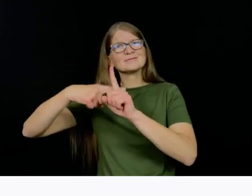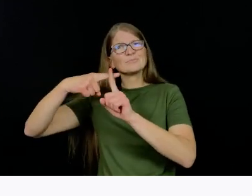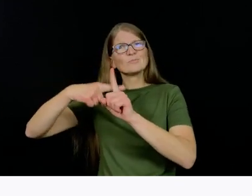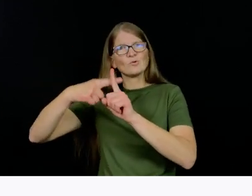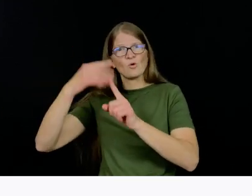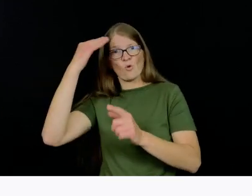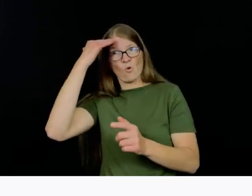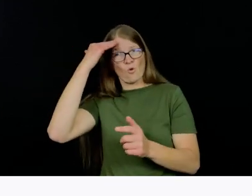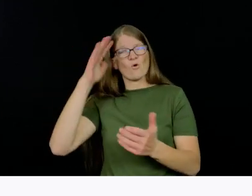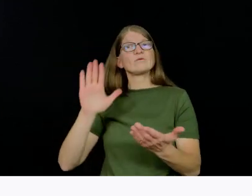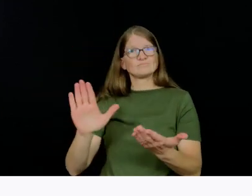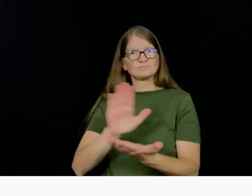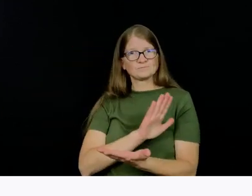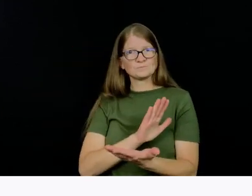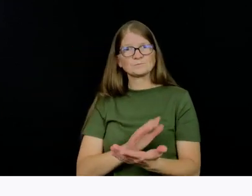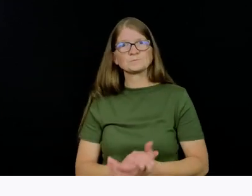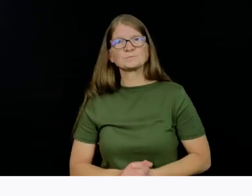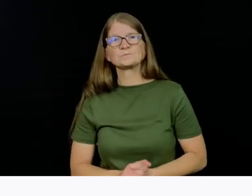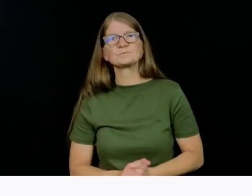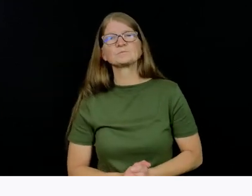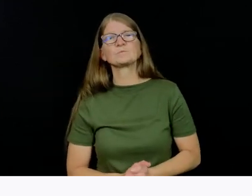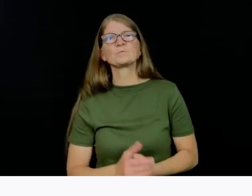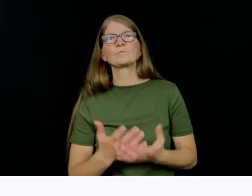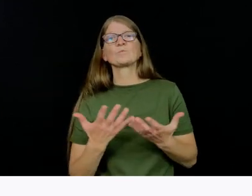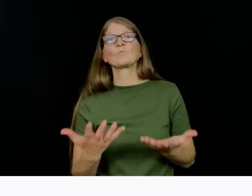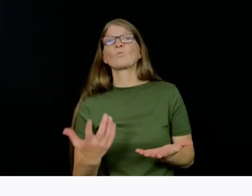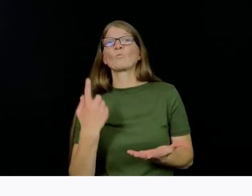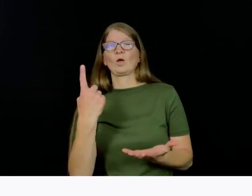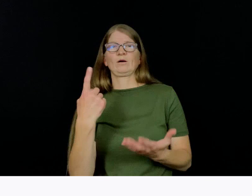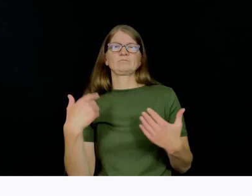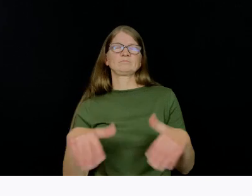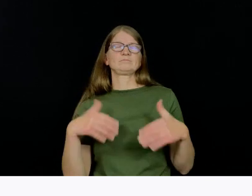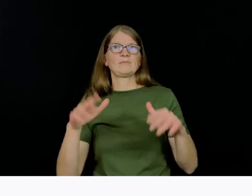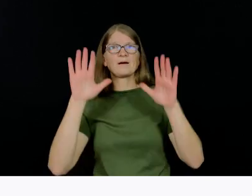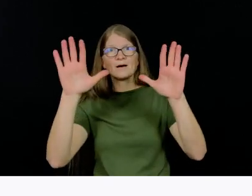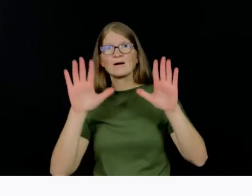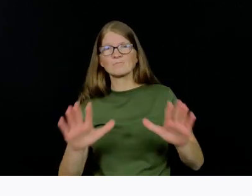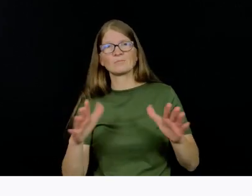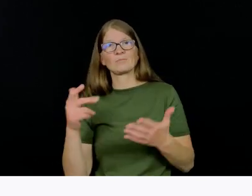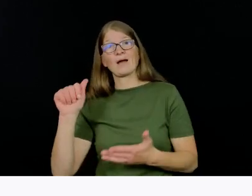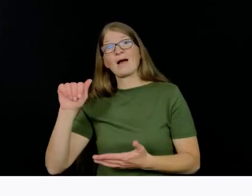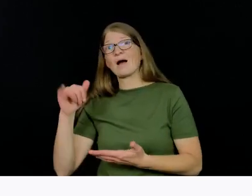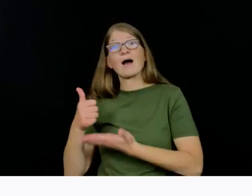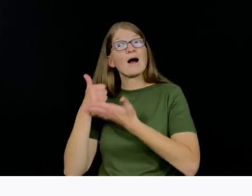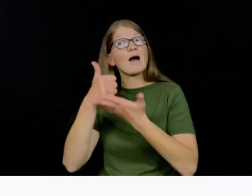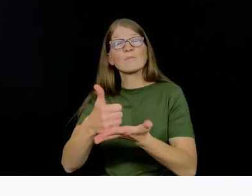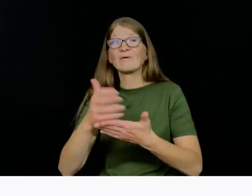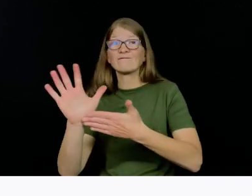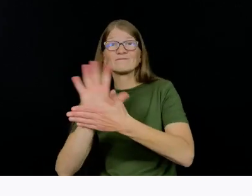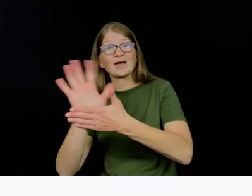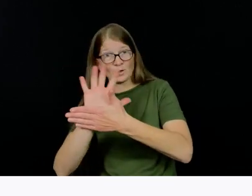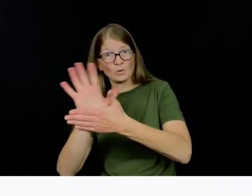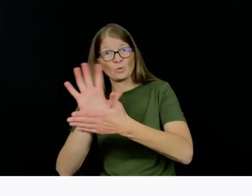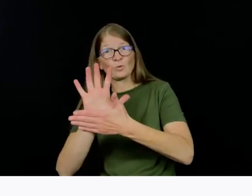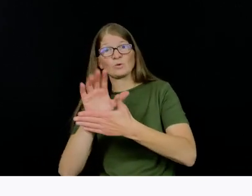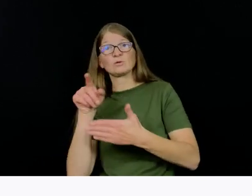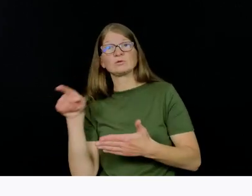أحد الأمثلة المذهلة لما يفعله الذكاء الاصطناعي لمساعدتنا على فهم المعلومات بشكلٍ أفضل هو الفيديو من خلال بحثنا المستمر